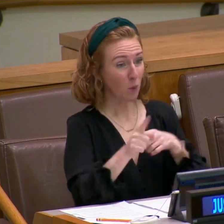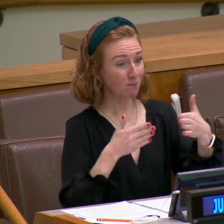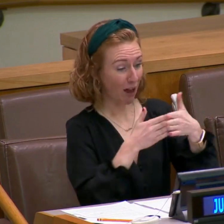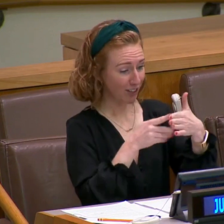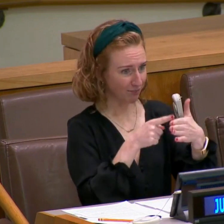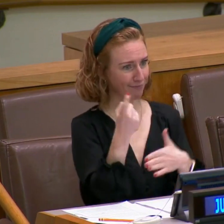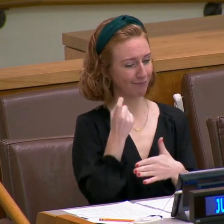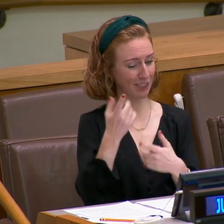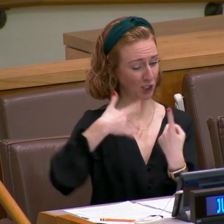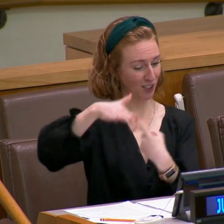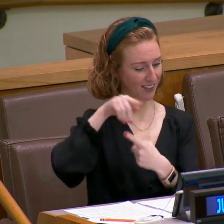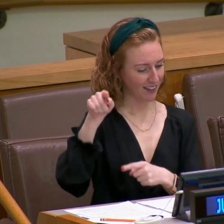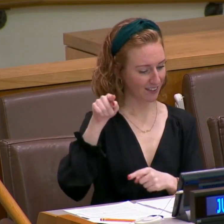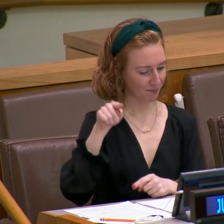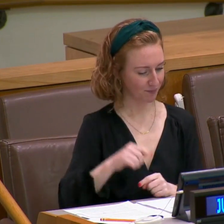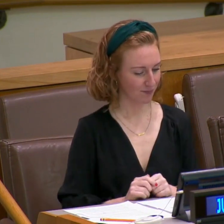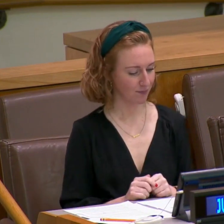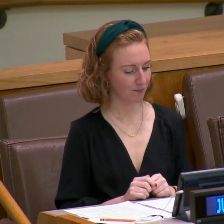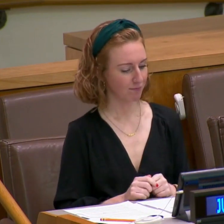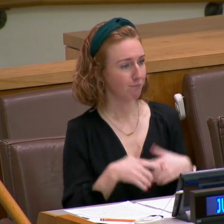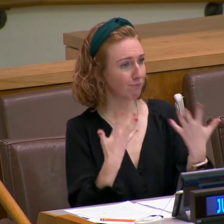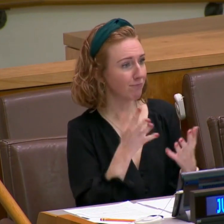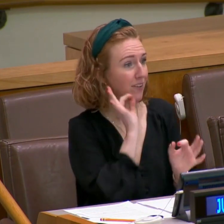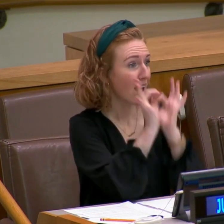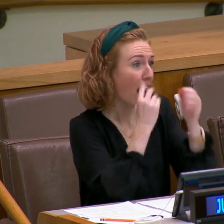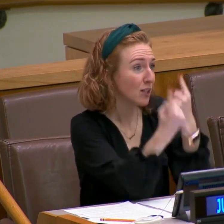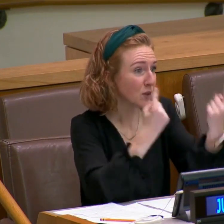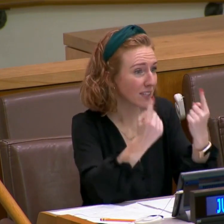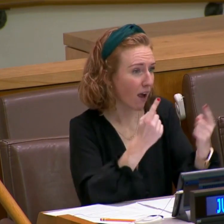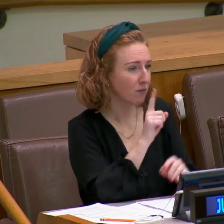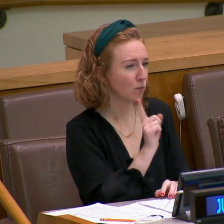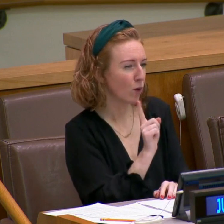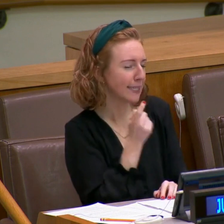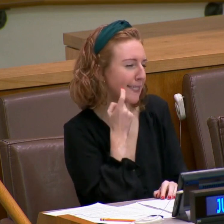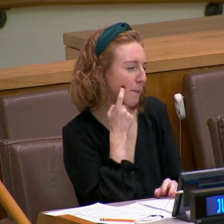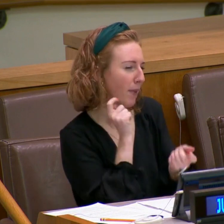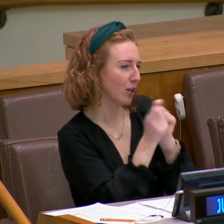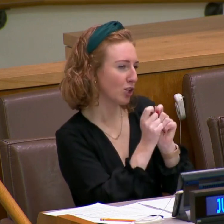la mayoría de las barreras han sido impuestas por la sociedad. Por lo tanto, pregúntate qué simples